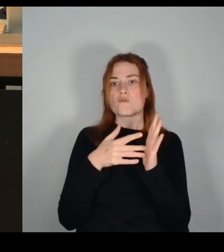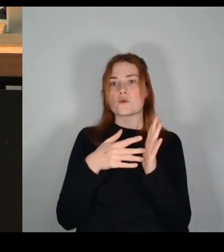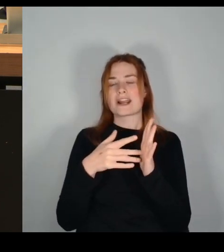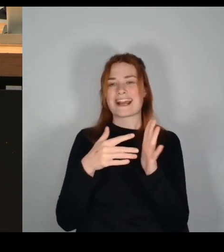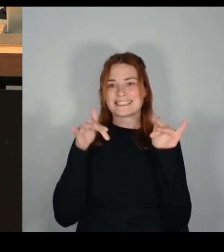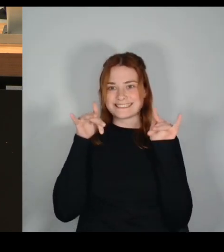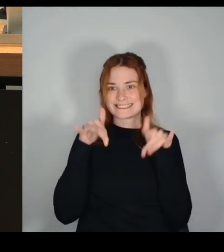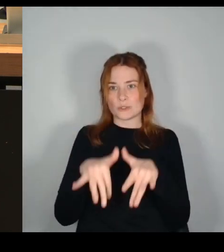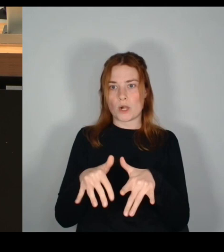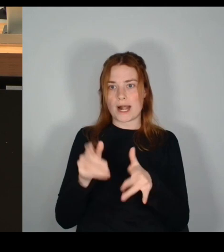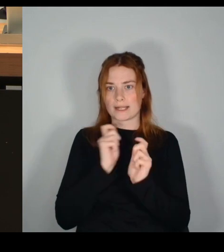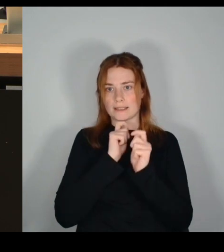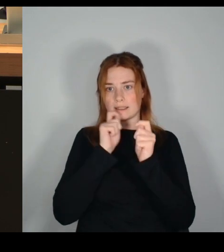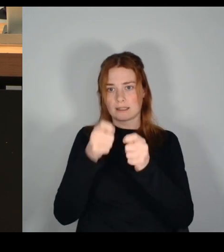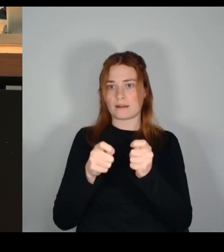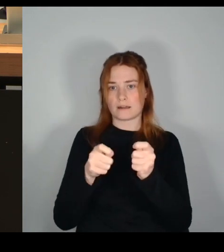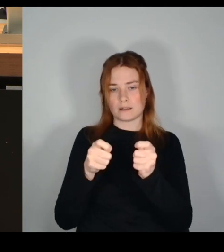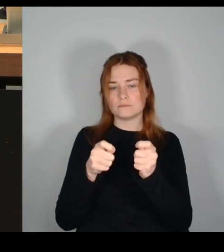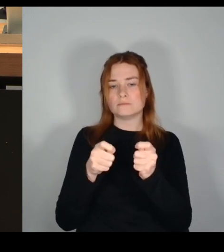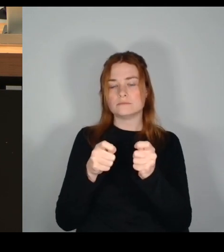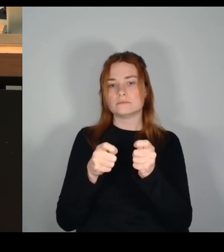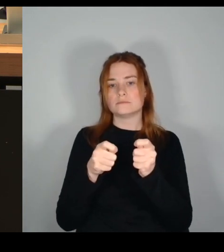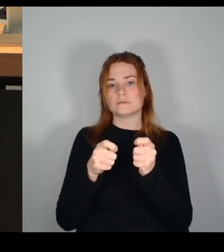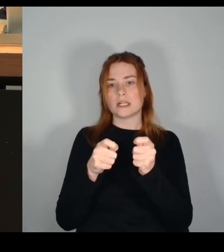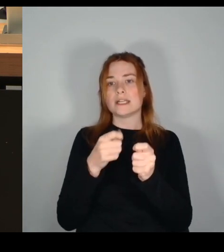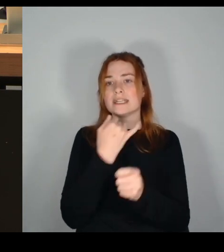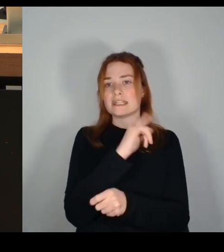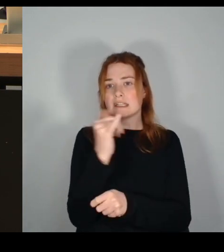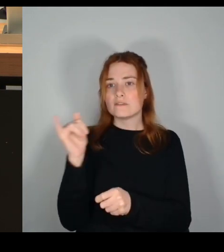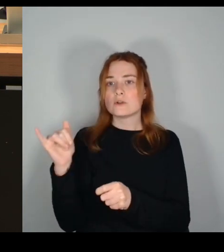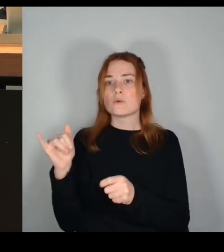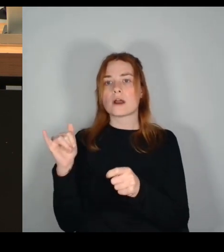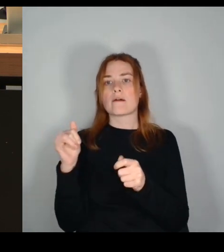Verfolgungsdruck berücksichtigt und für jede jesidische